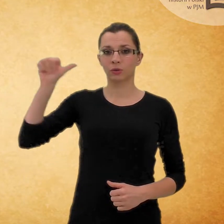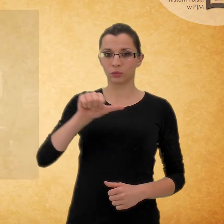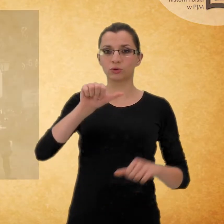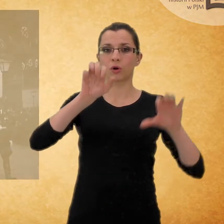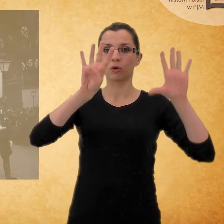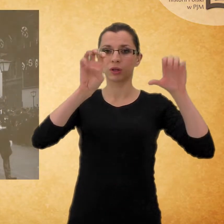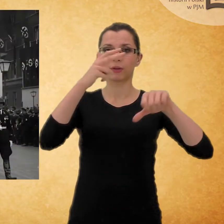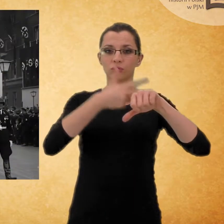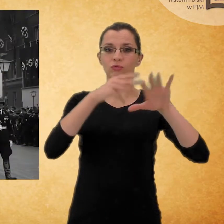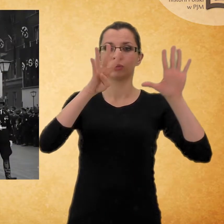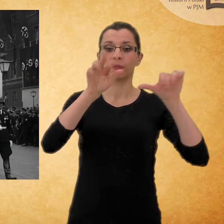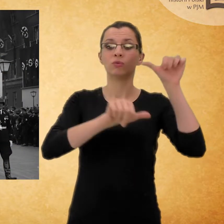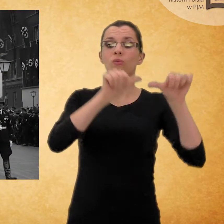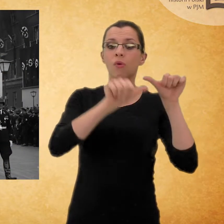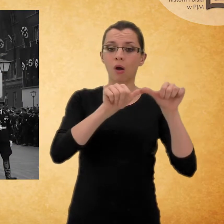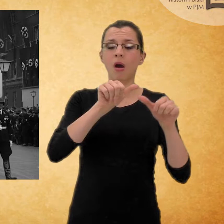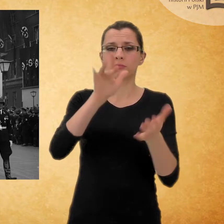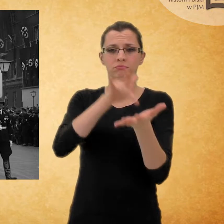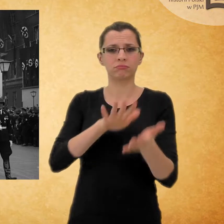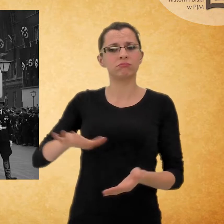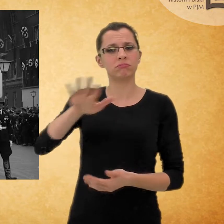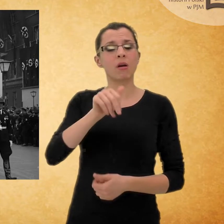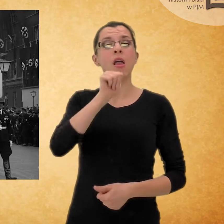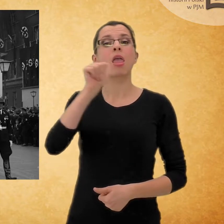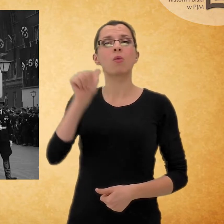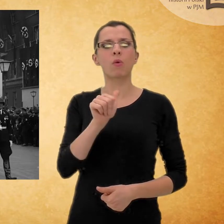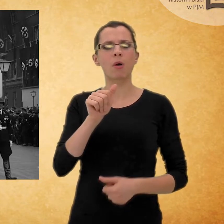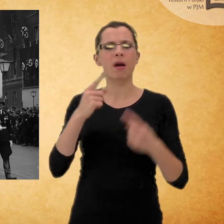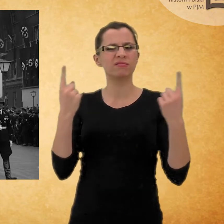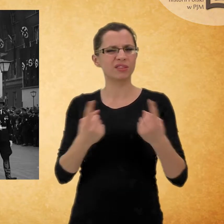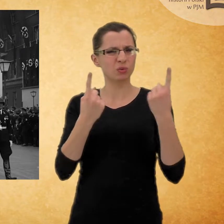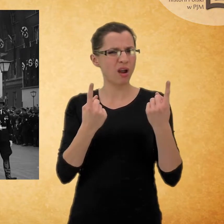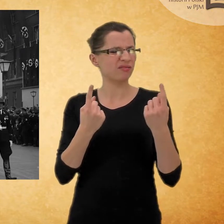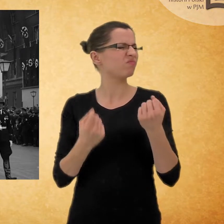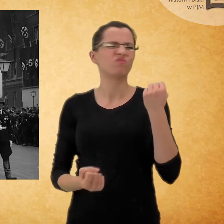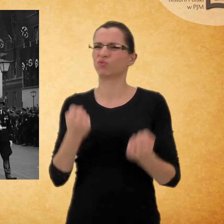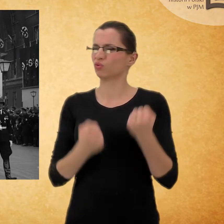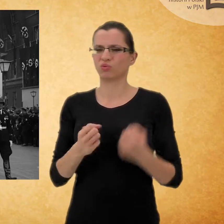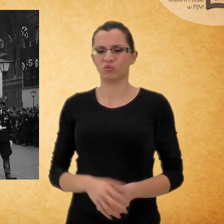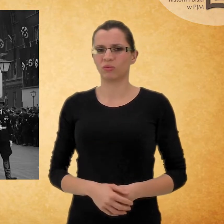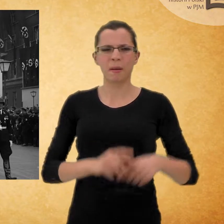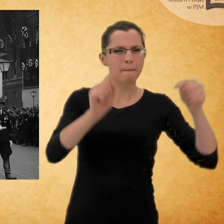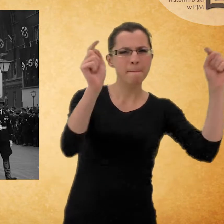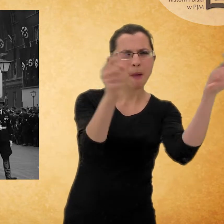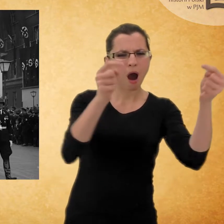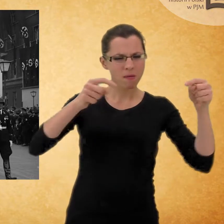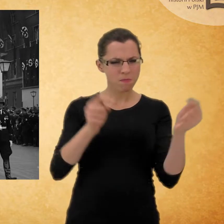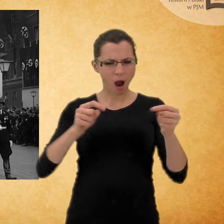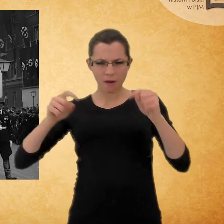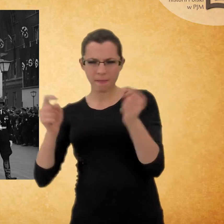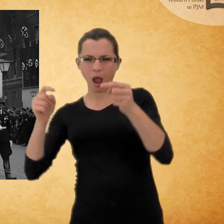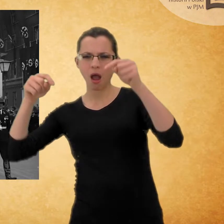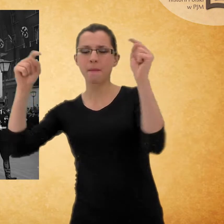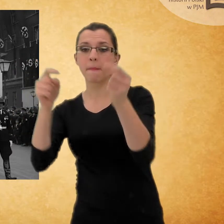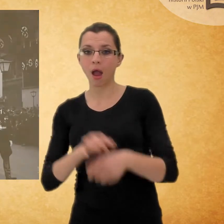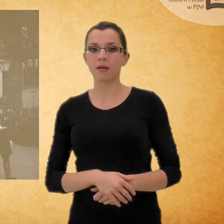W 1939 roku sytuacja międzynarodowa w Europie była bardzo trudna.